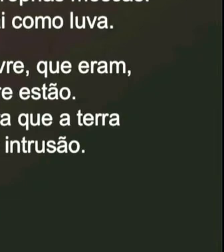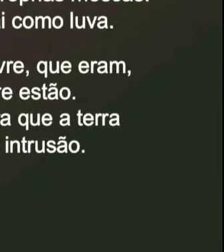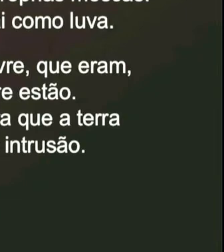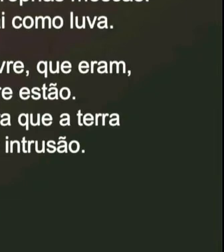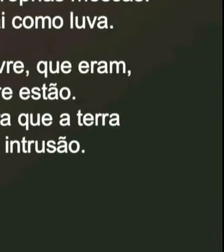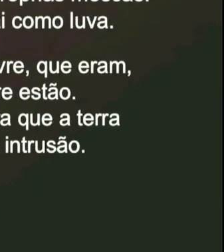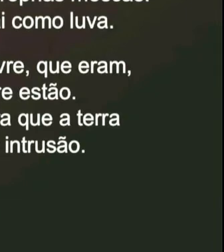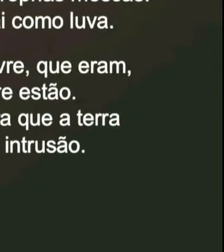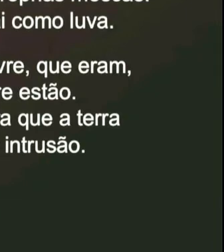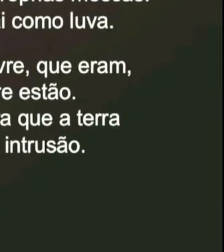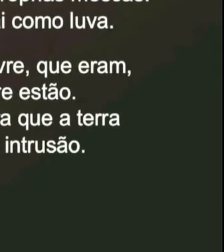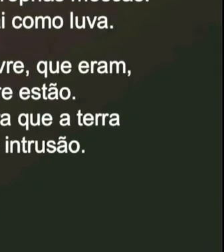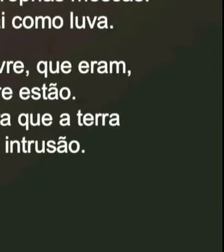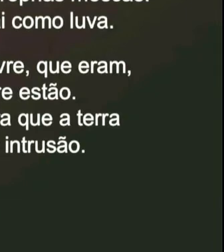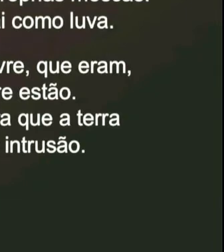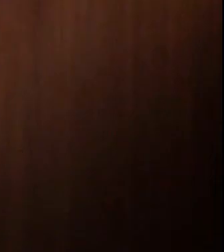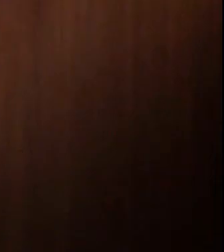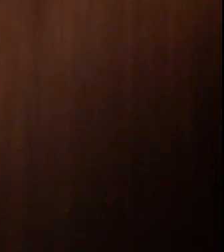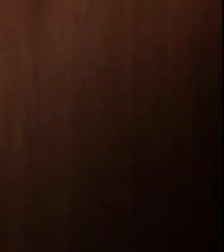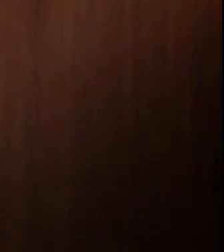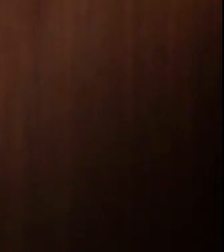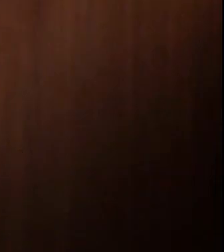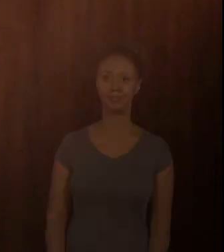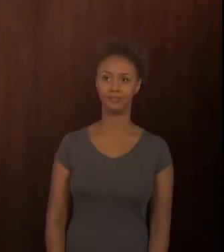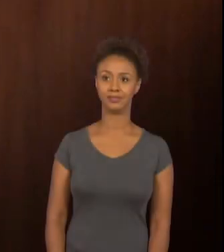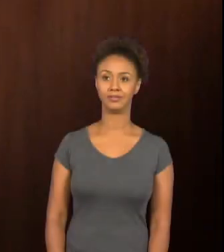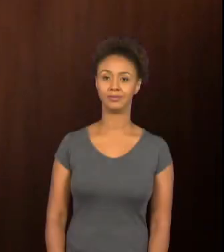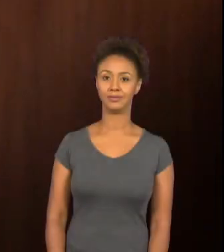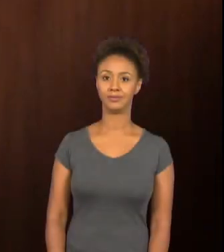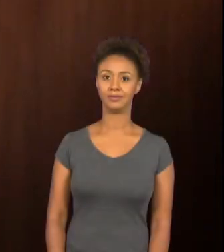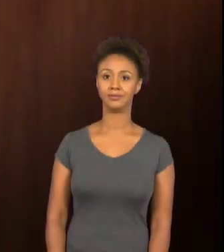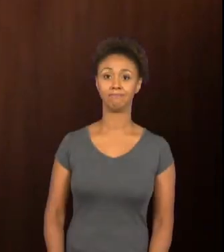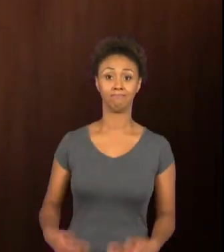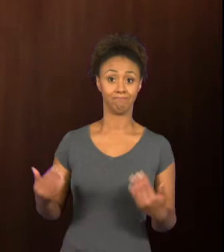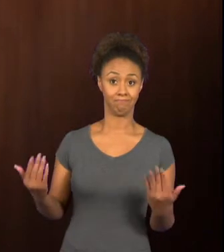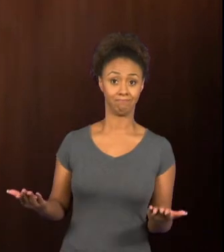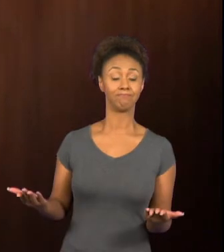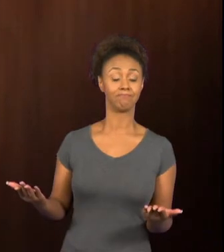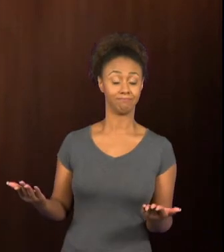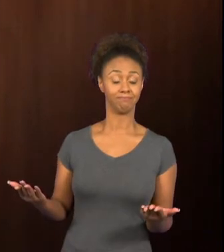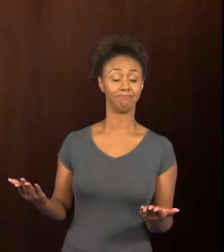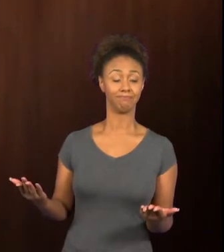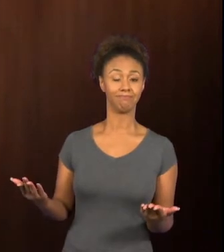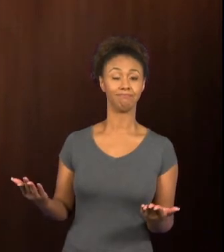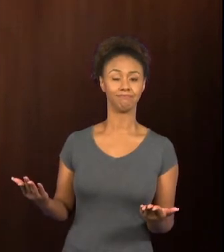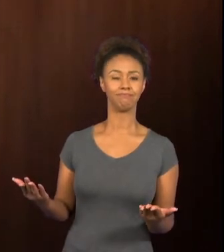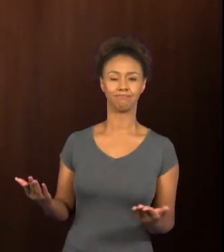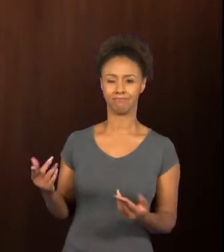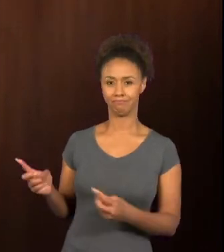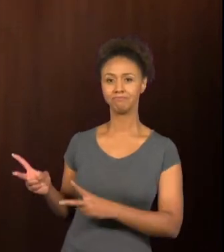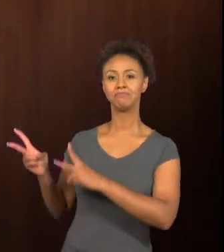(((SILÊNCIO))) [MARISE] ENTÃO A GENTE VÊ AQUI, NESSES QUATRO